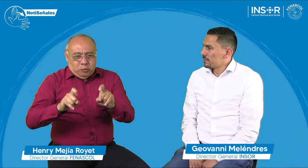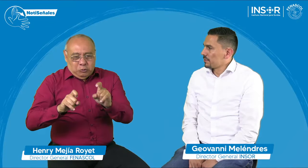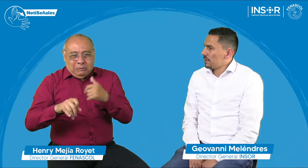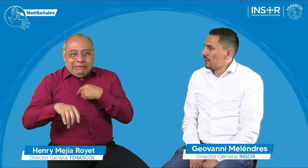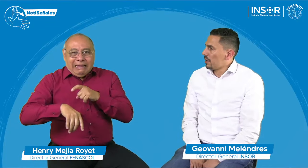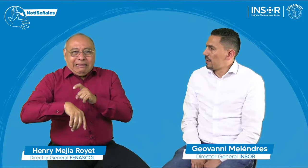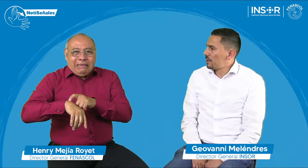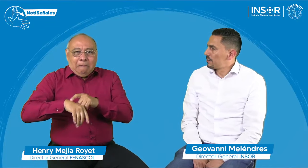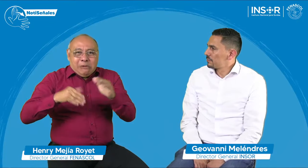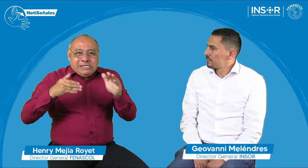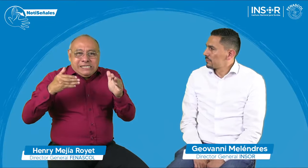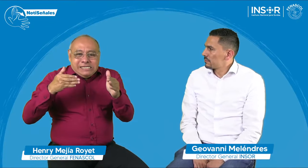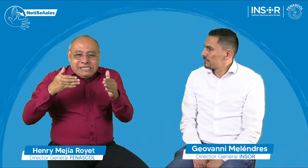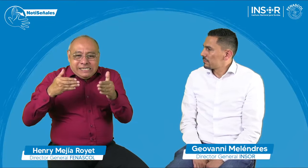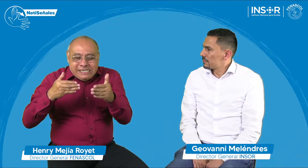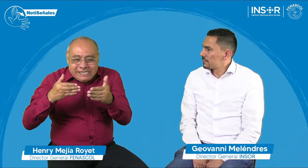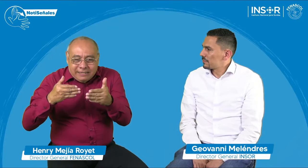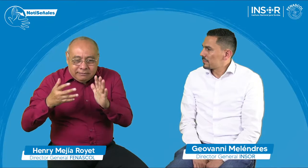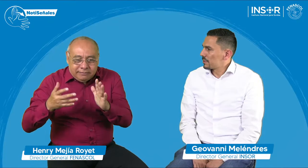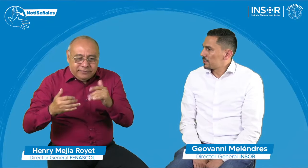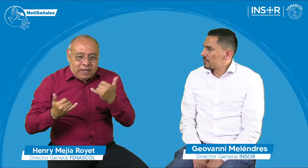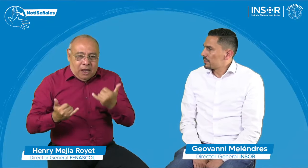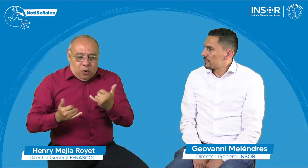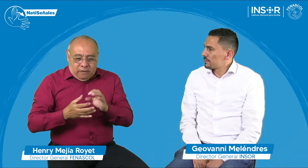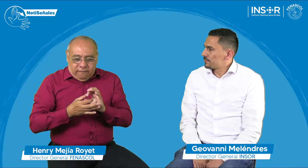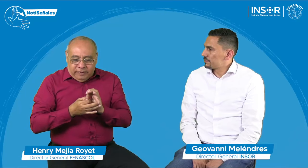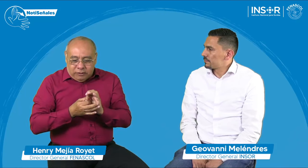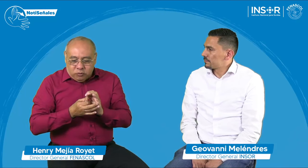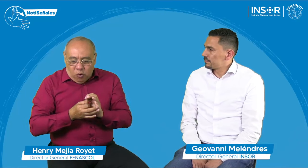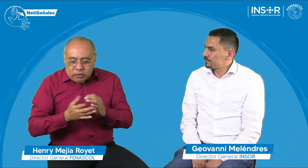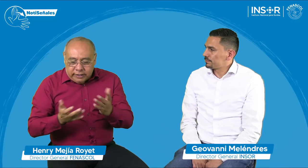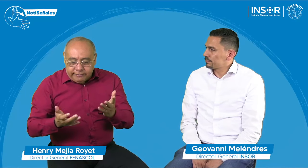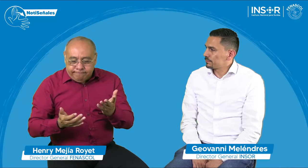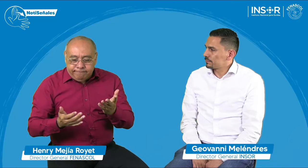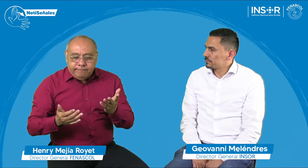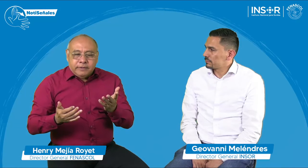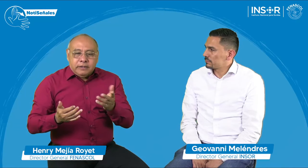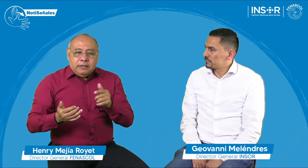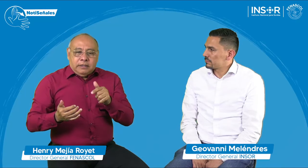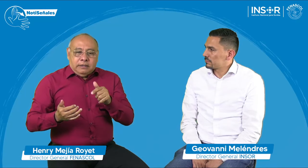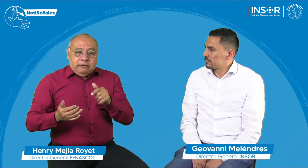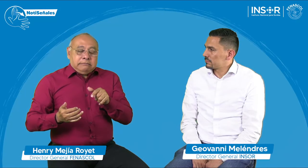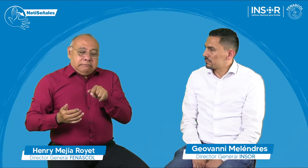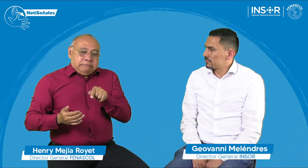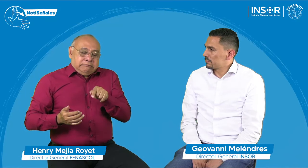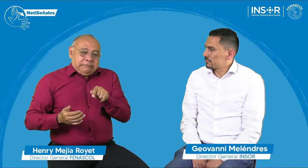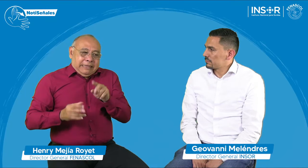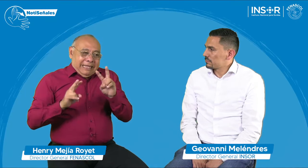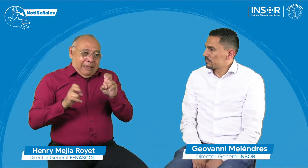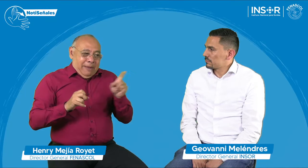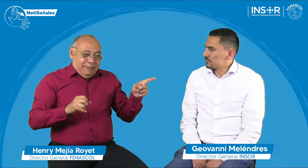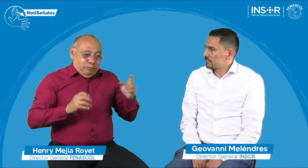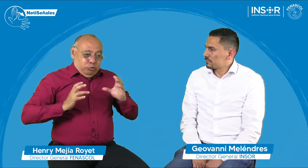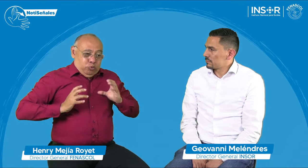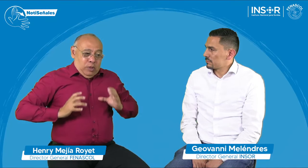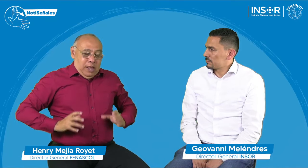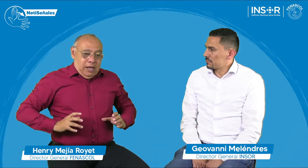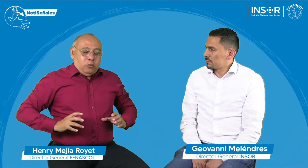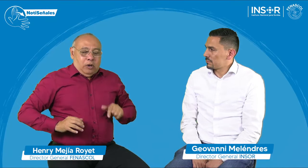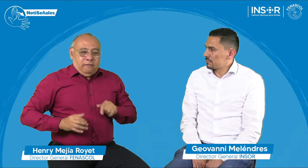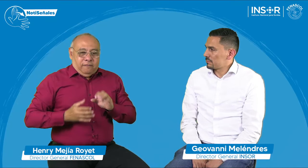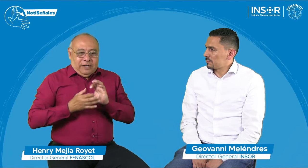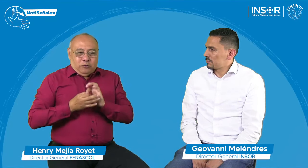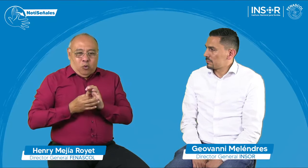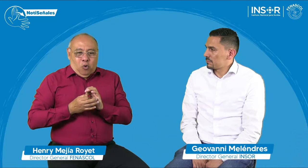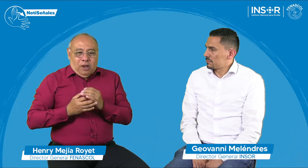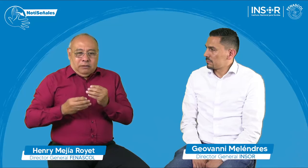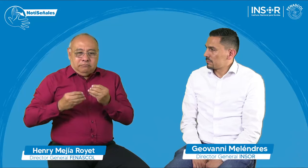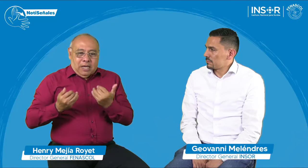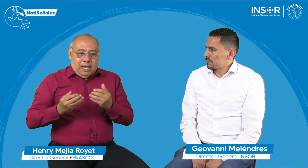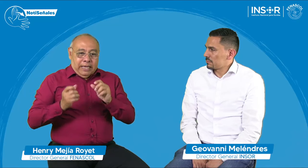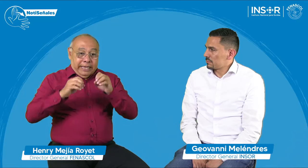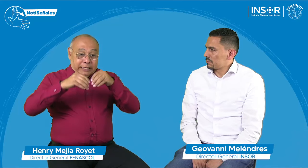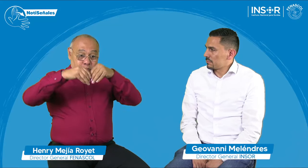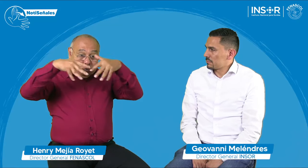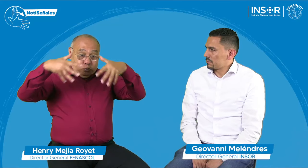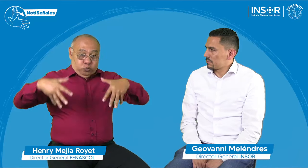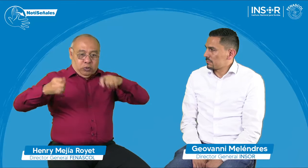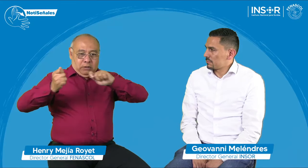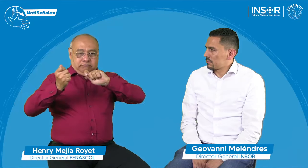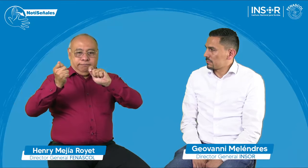¿No? Bueno. Y la última